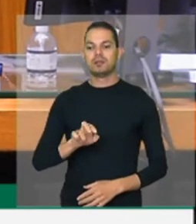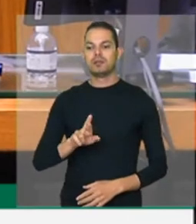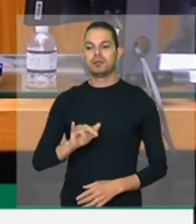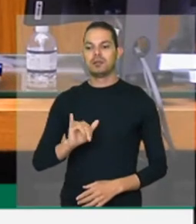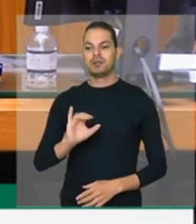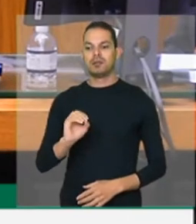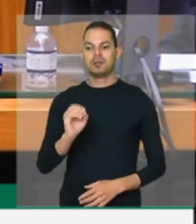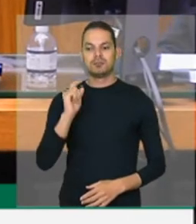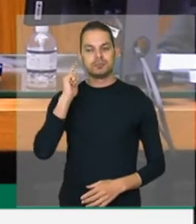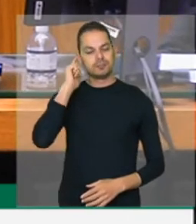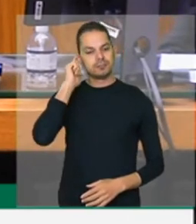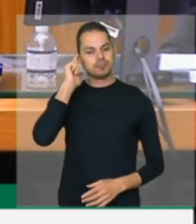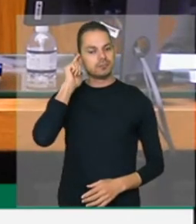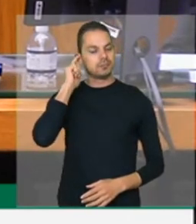CORREIA POR UM MINUTO. EM SEGUIDA VOSSA EXCELÊNCIA,